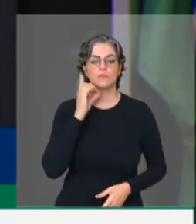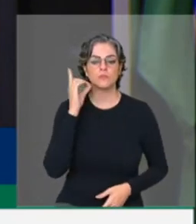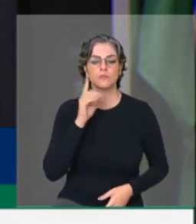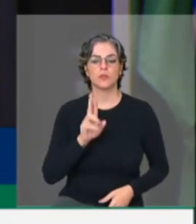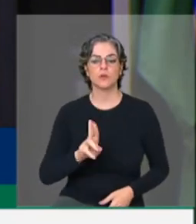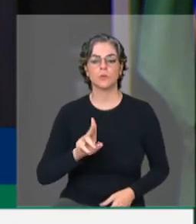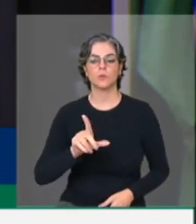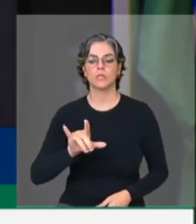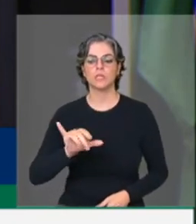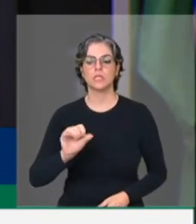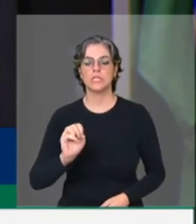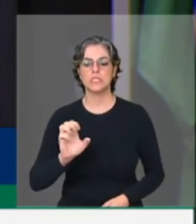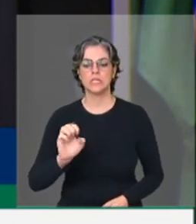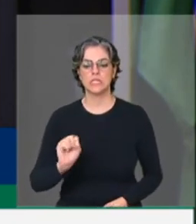ULISSES GUIMARÃES, AO PROMULGAR A CONSTITUIÇÃO DE